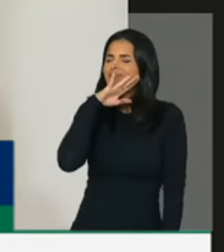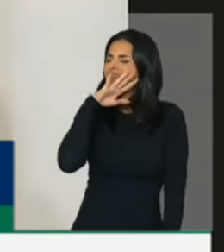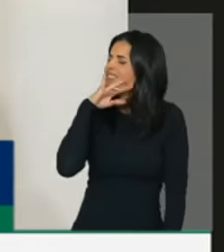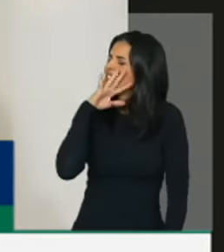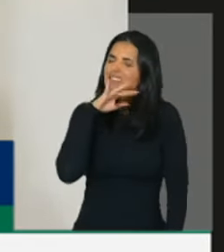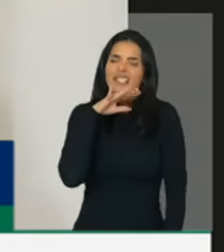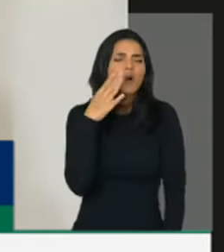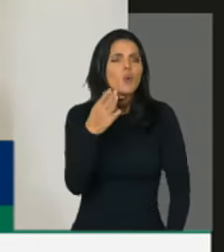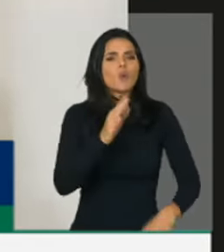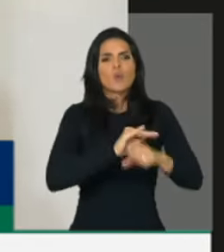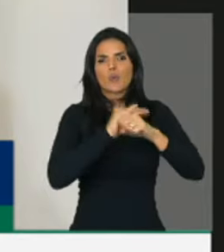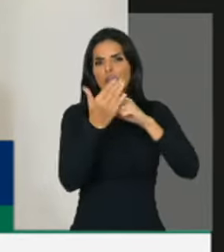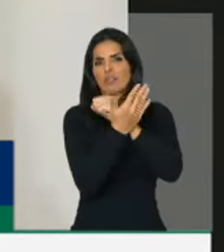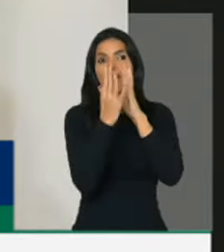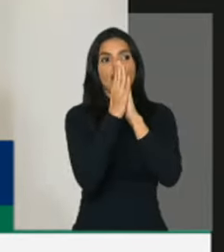ALIMENTAR MILHARES DE PESSOAS QUE ESTÃO SENDO MANDADAS